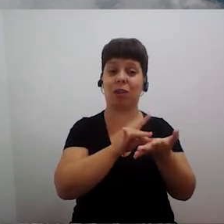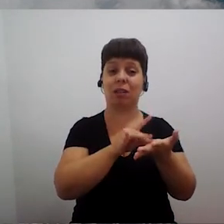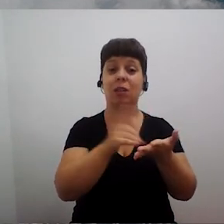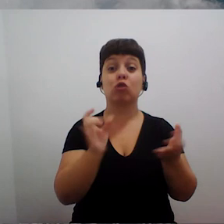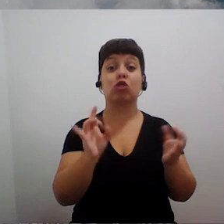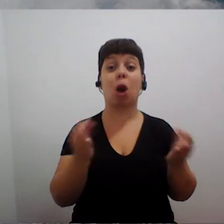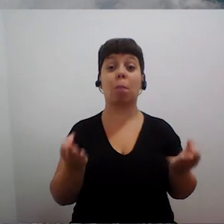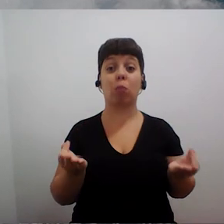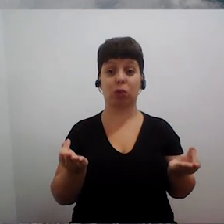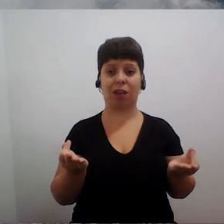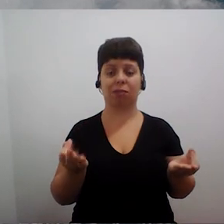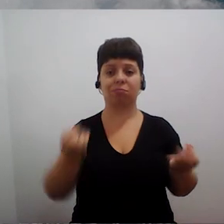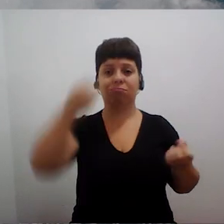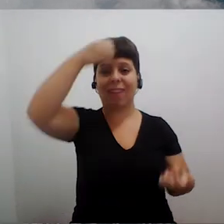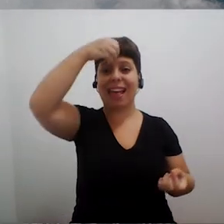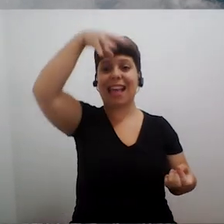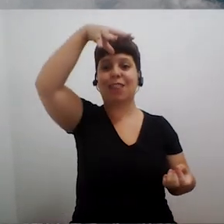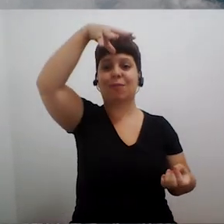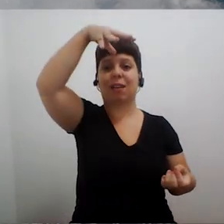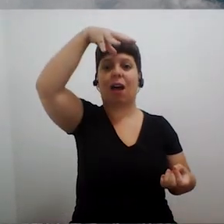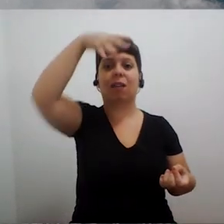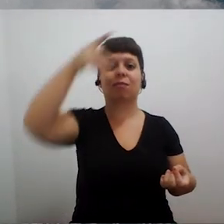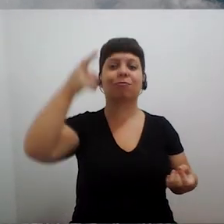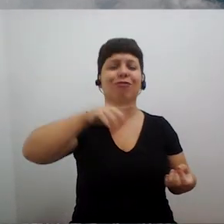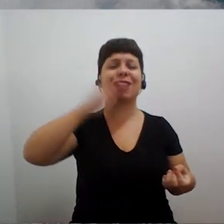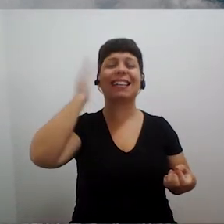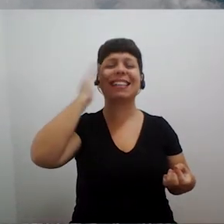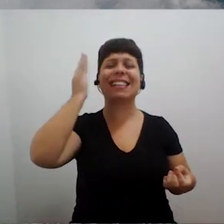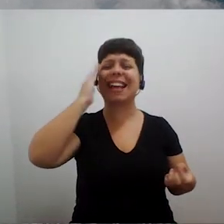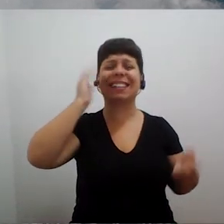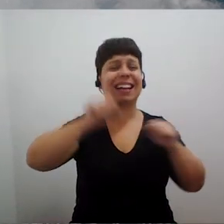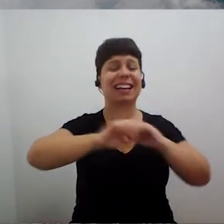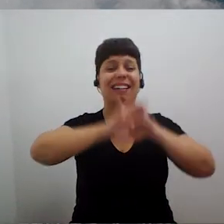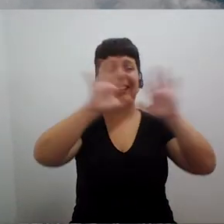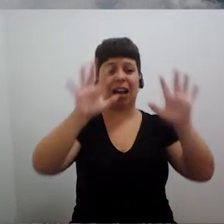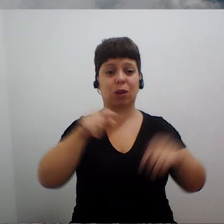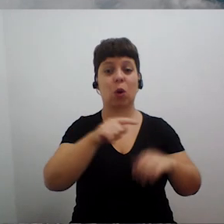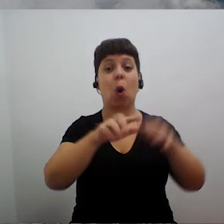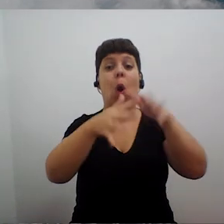Buda, O Iluminado, compreende com clareza a sua profundidade. O oceano simboliza ainda as águas